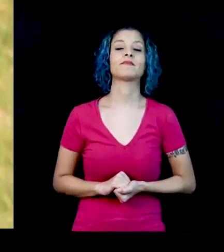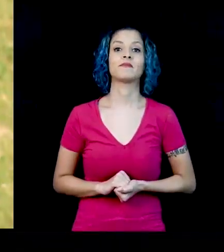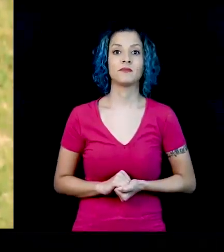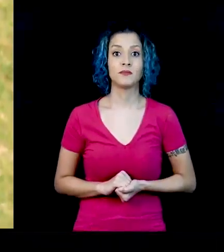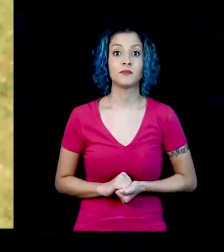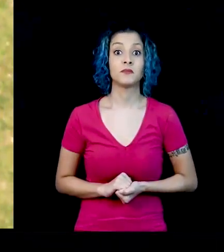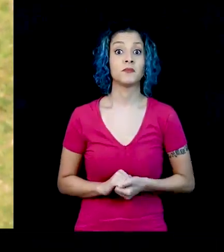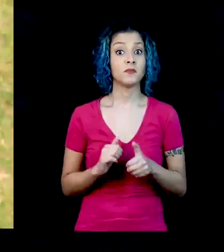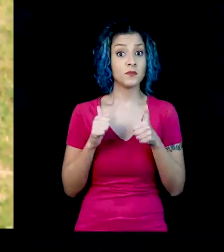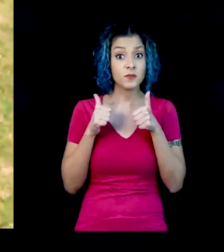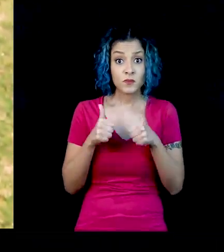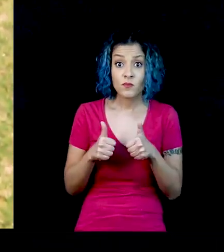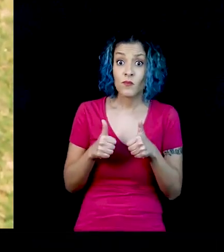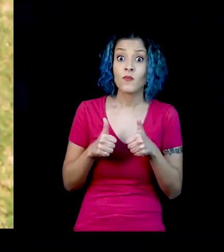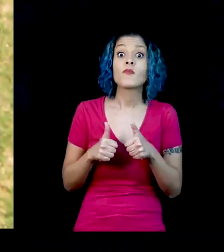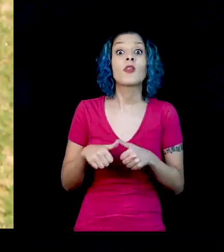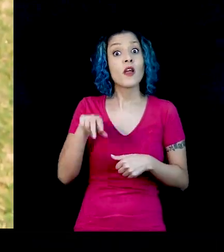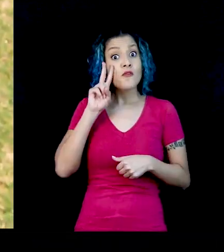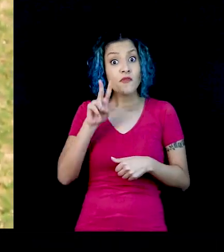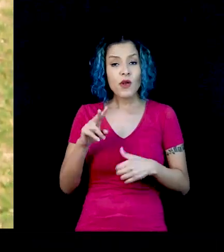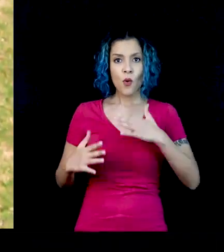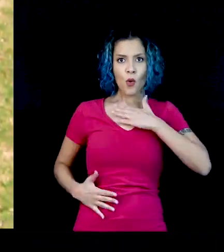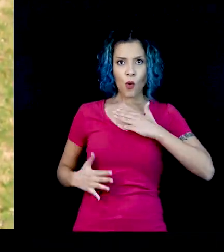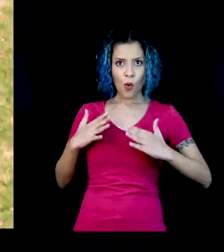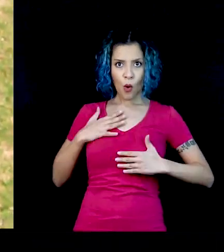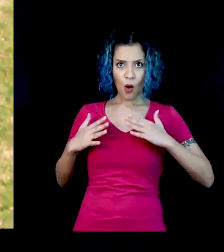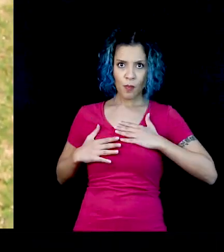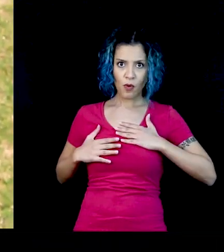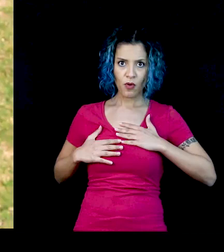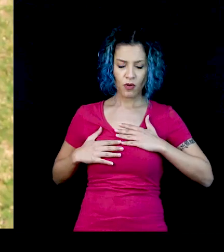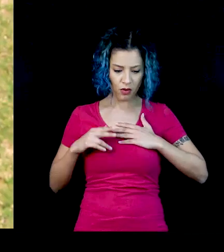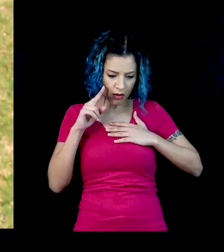Observe o tamanho do seu corpo visto de fora.